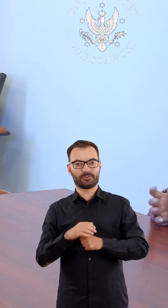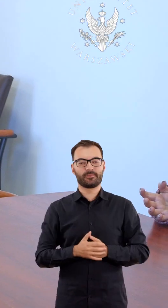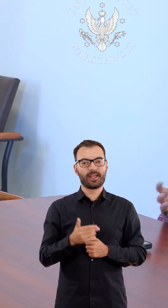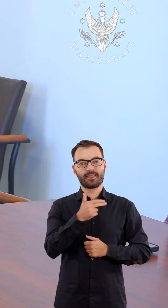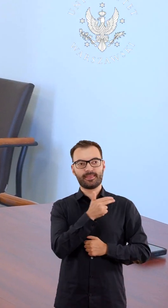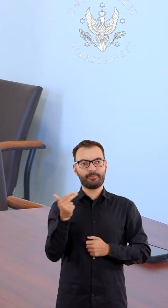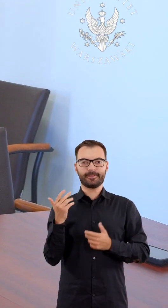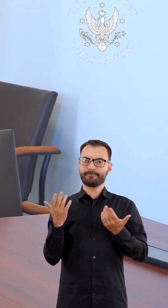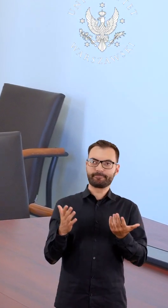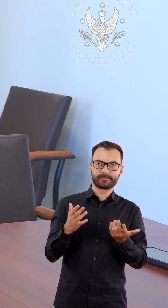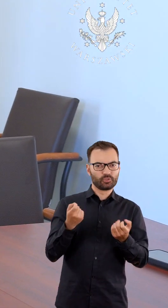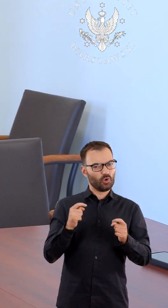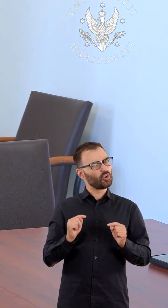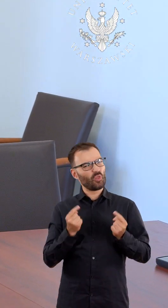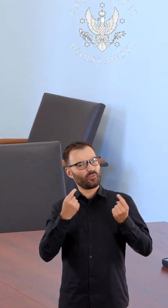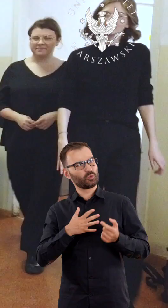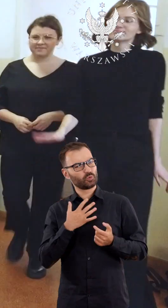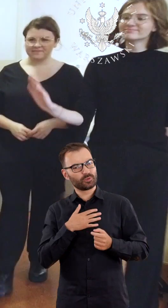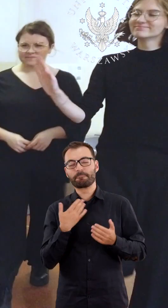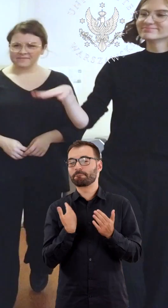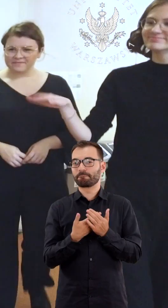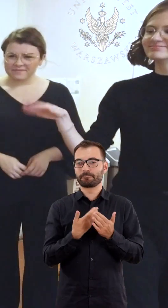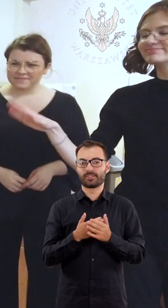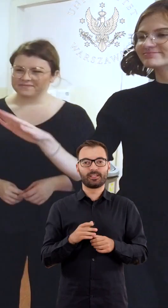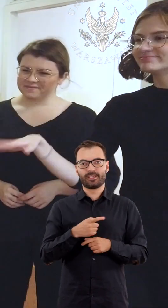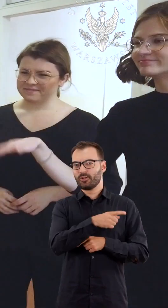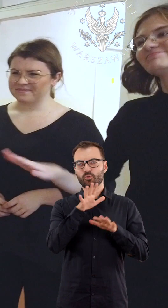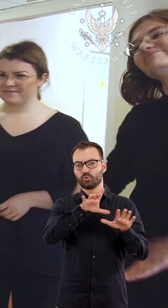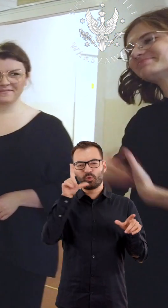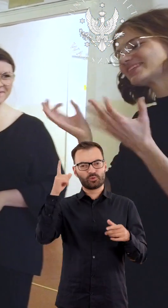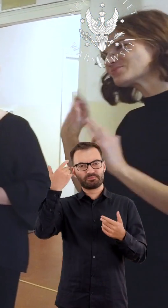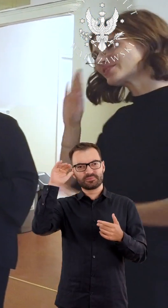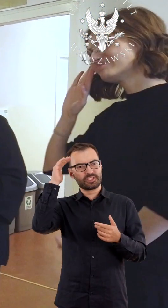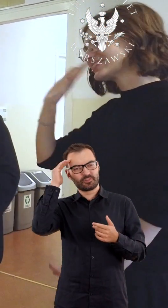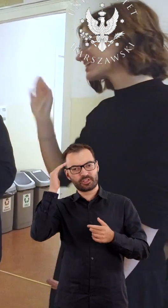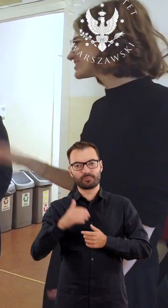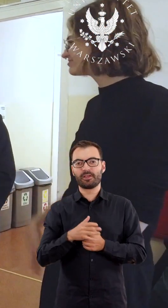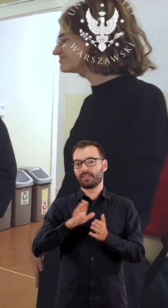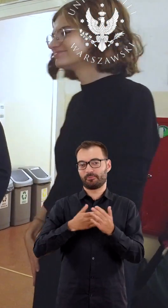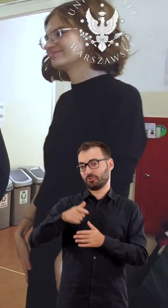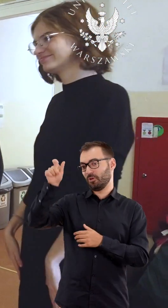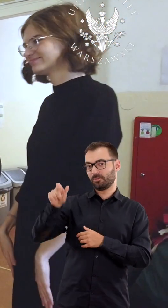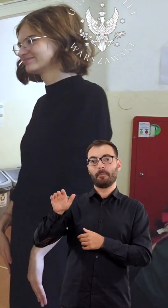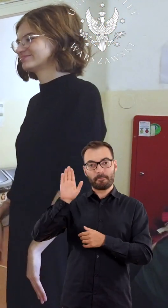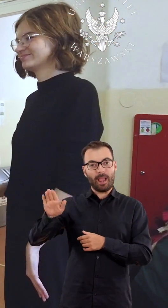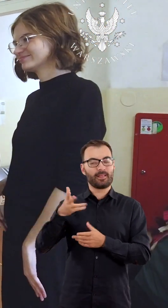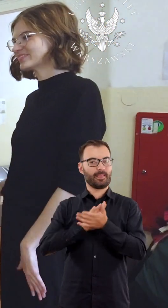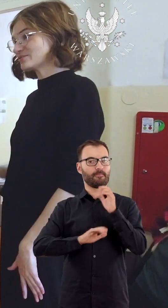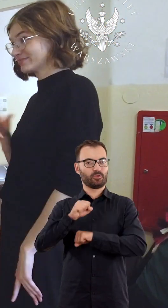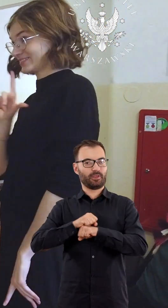Jest to temat dość kontrowersyjny, ponieważ nie każdy zdaje sobie sprawę z tego, że dana osoba posiada jakąś niepełnosprawność,